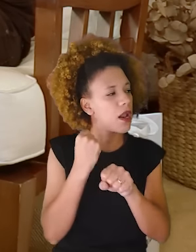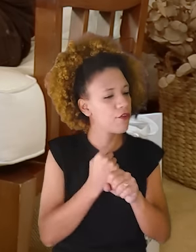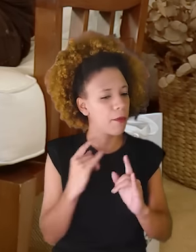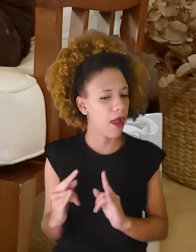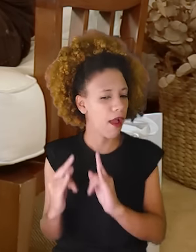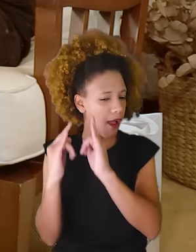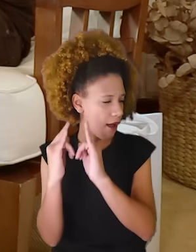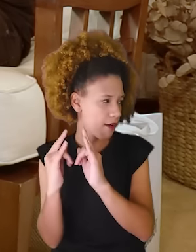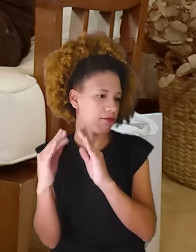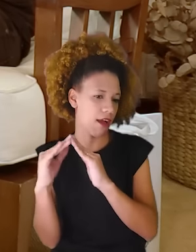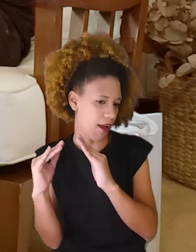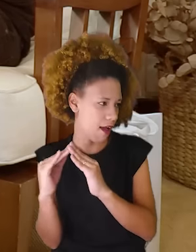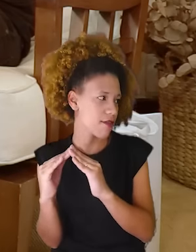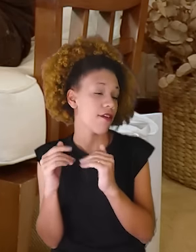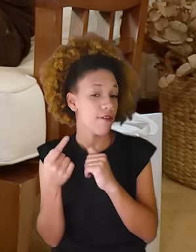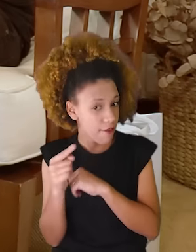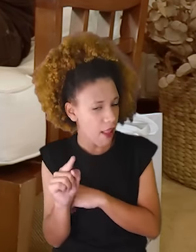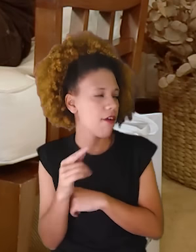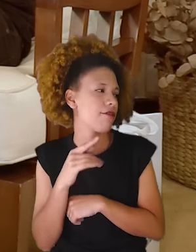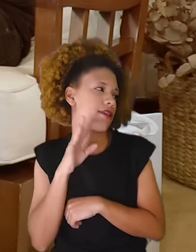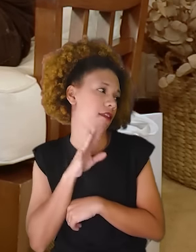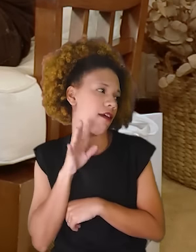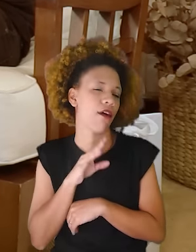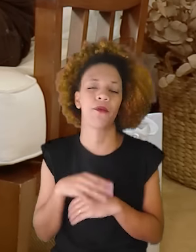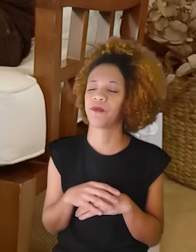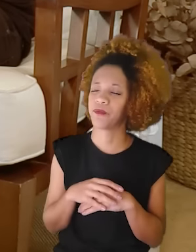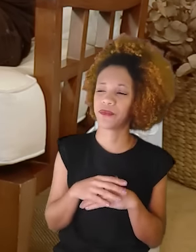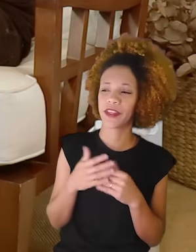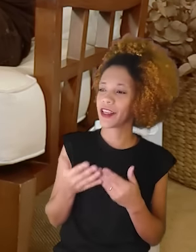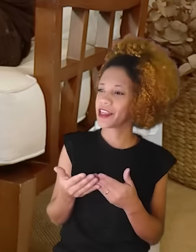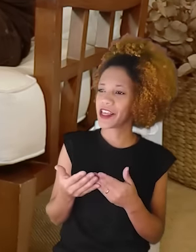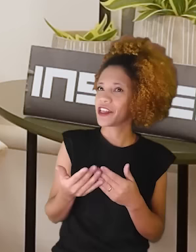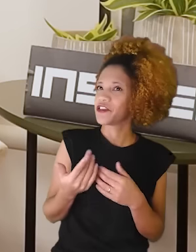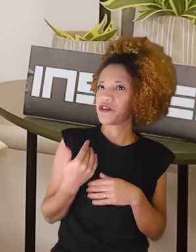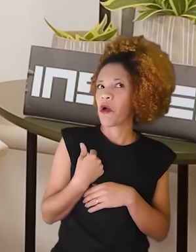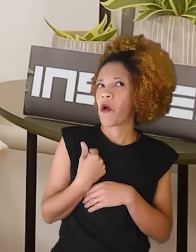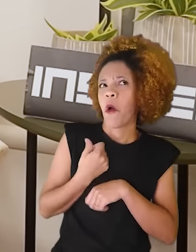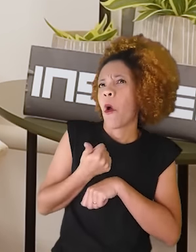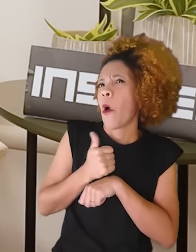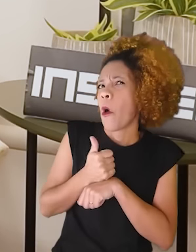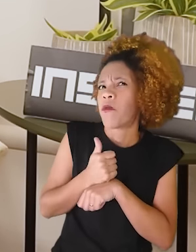lá que vai ser engraçado a ele fez bombou você humildão cara ele marcou comigo meio-dia 11:59 ele